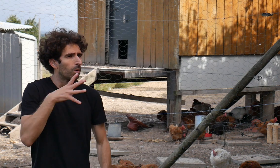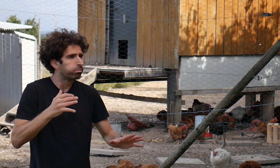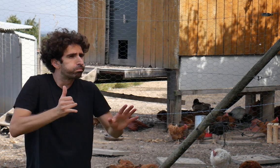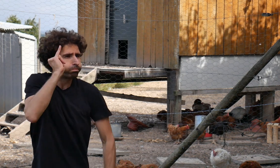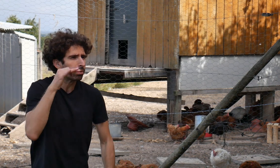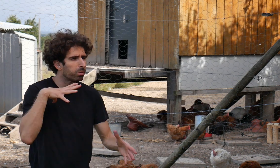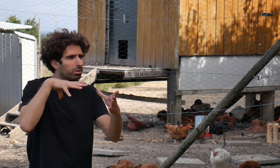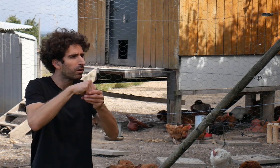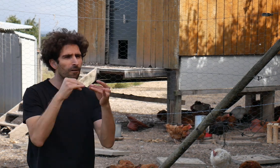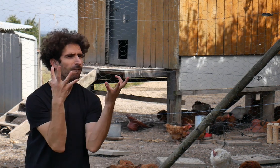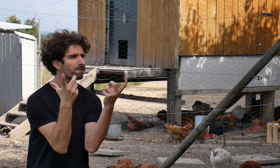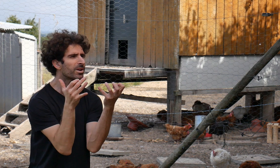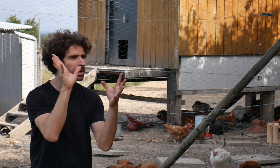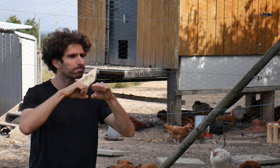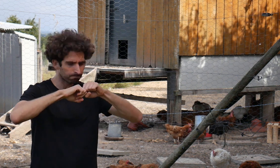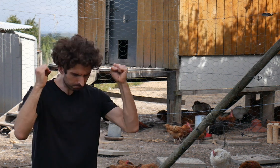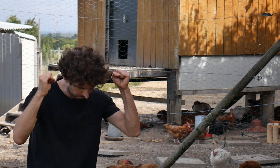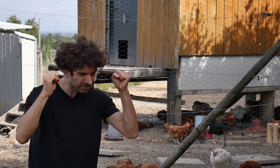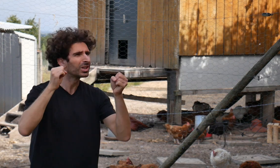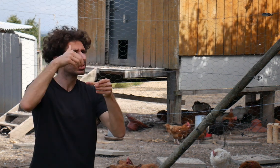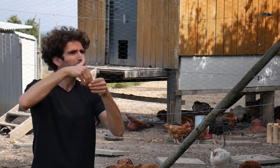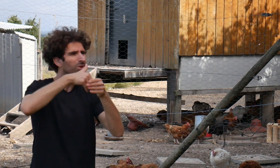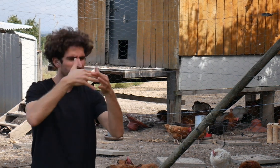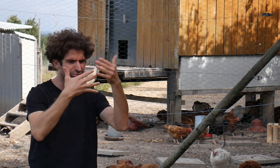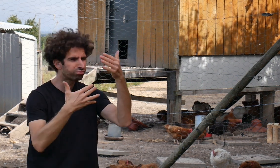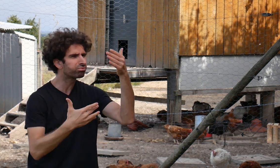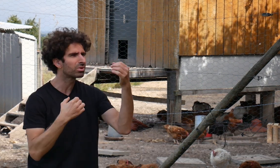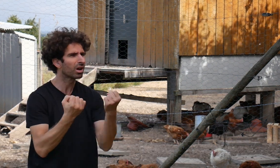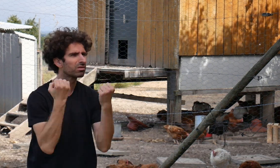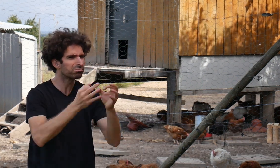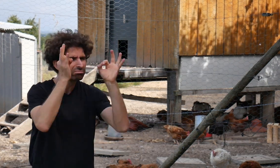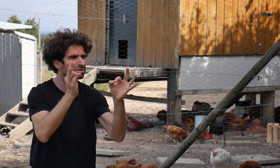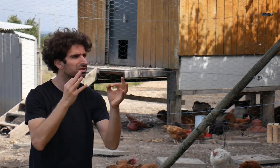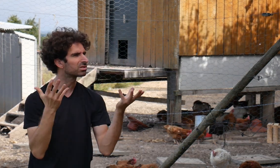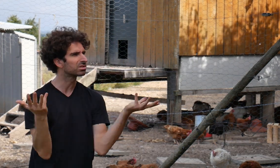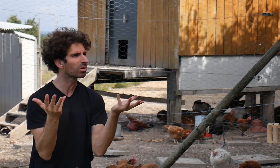Oooh, je suis partant ! Au fait quelles sont précisément les activités proposées ?